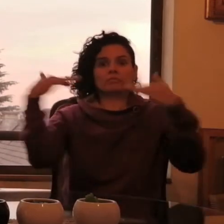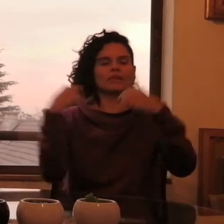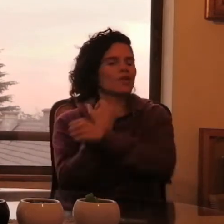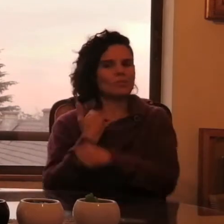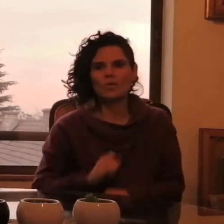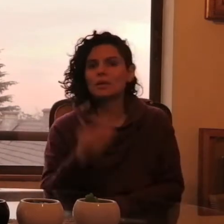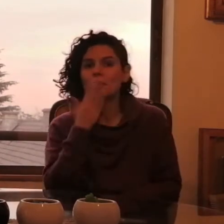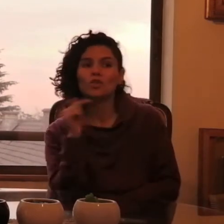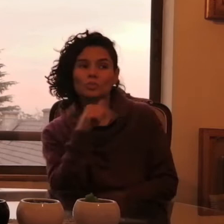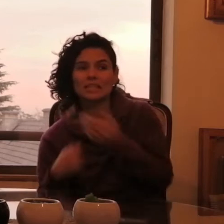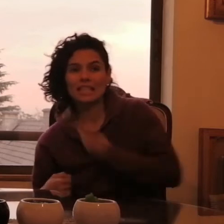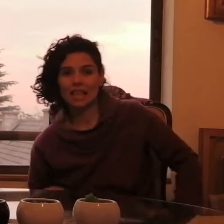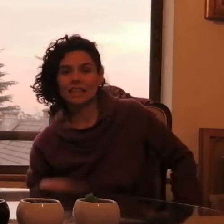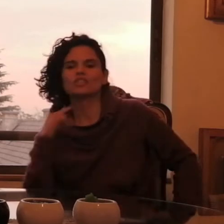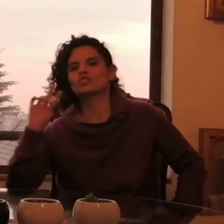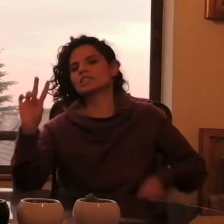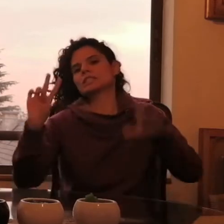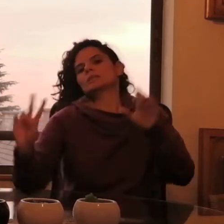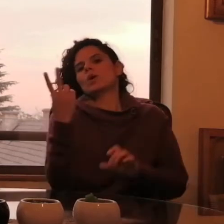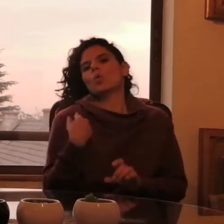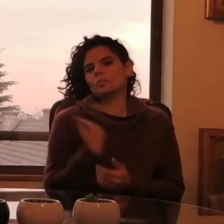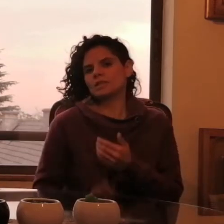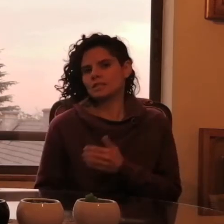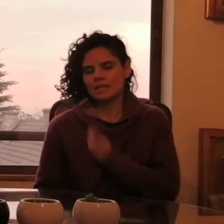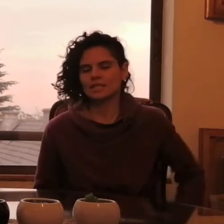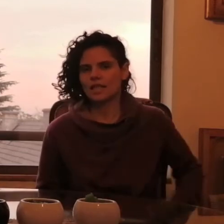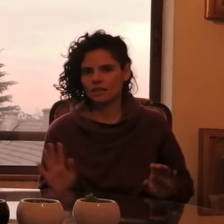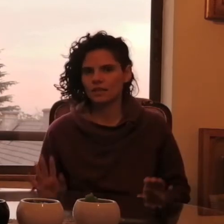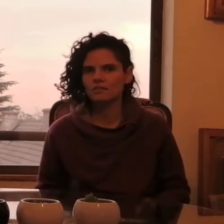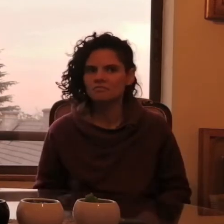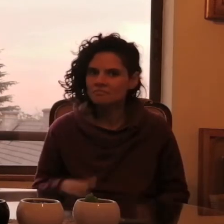tú ere el presidente entonces yo soy segunda, y fue super entretenido en realidad